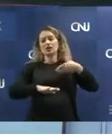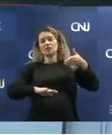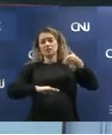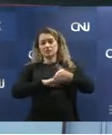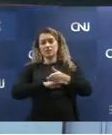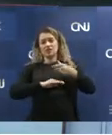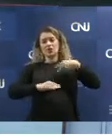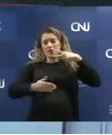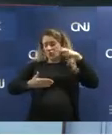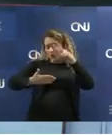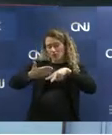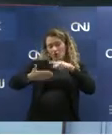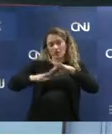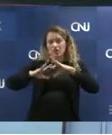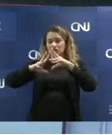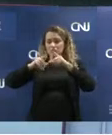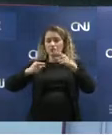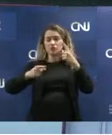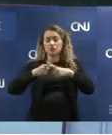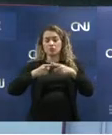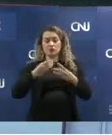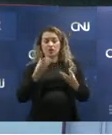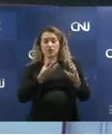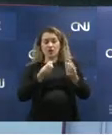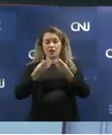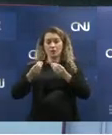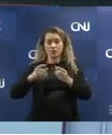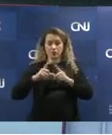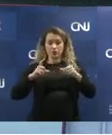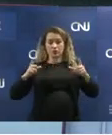O relatório é bastante extenso, em que faz menção